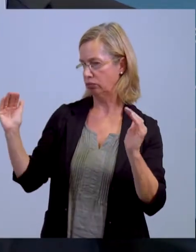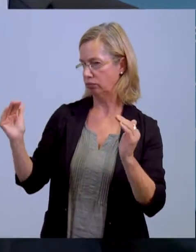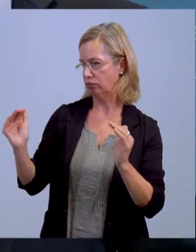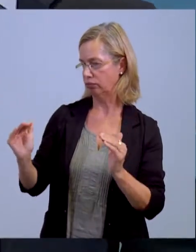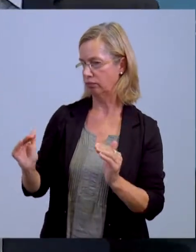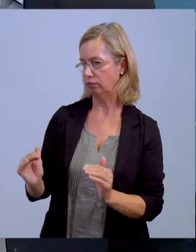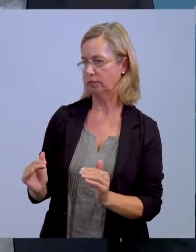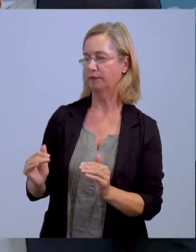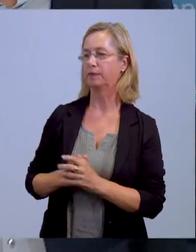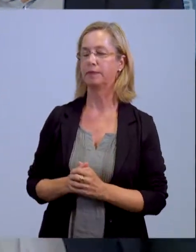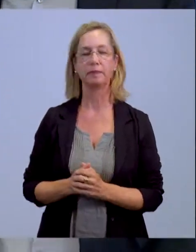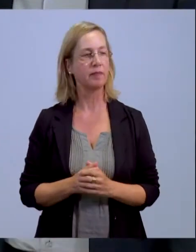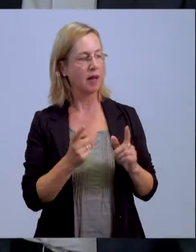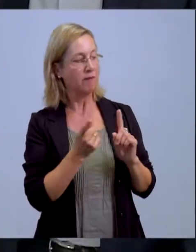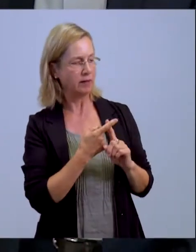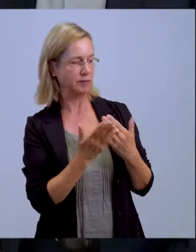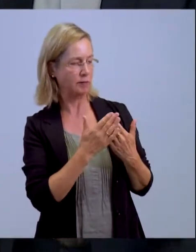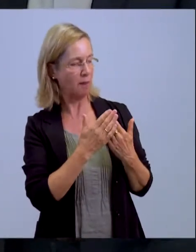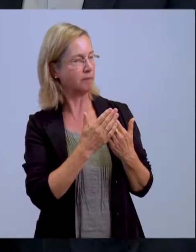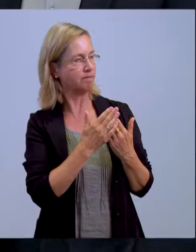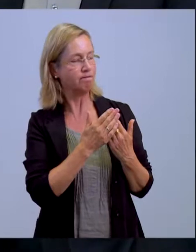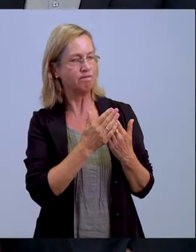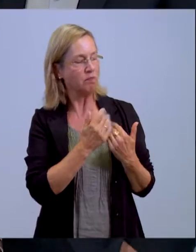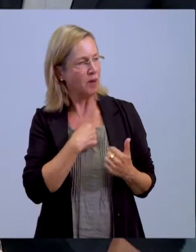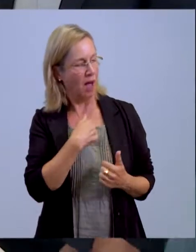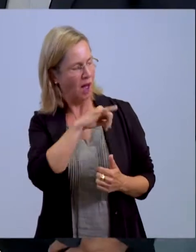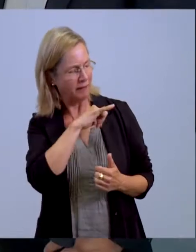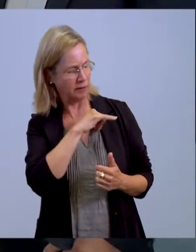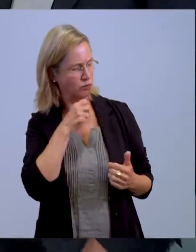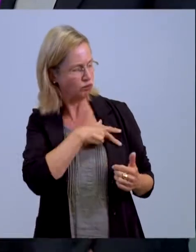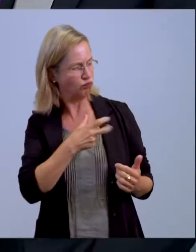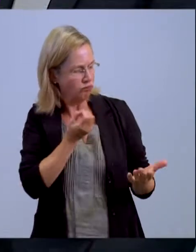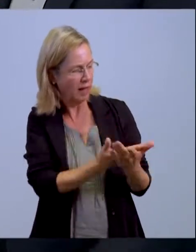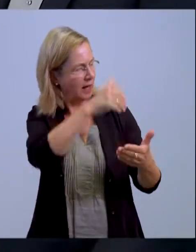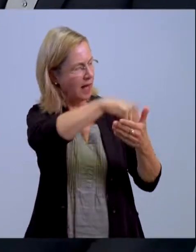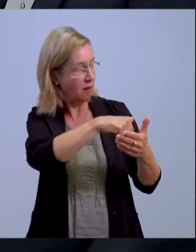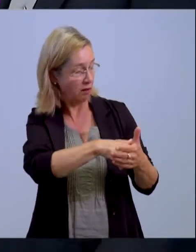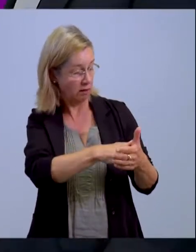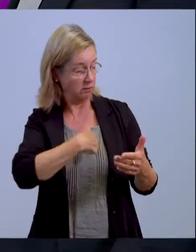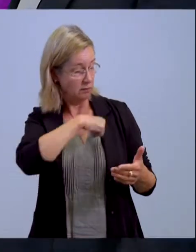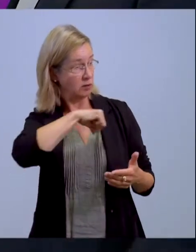sind. Wenn man sich jetzt interessiert, was sozusagen im Sozialbericht drinnen steht, kann man den